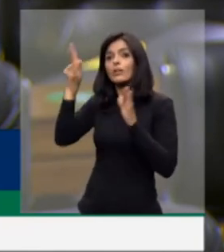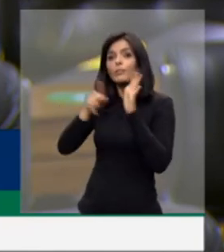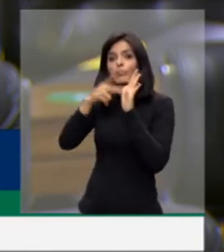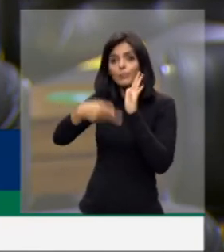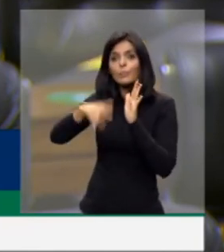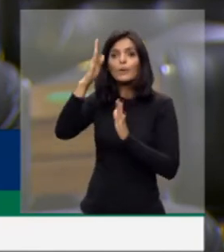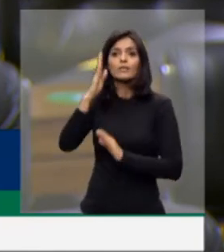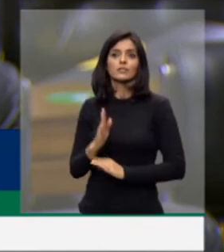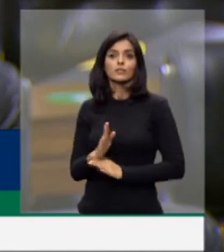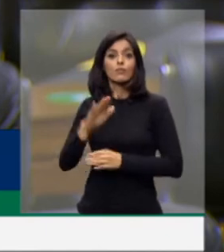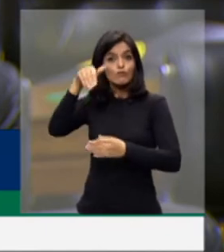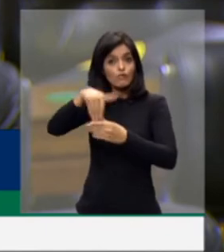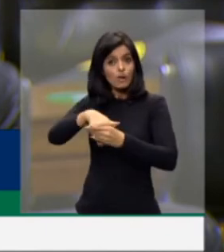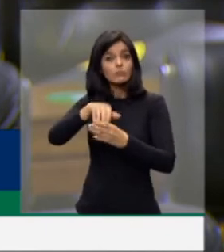LOGICAMENTE QUE DEFENDER OS NOSSOS ATIVOS E A NOSSA